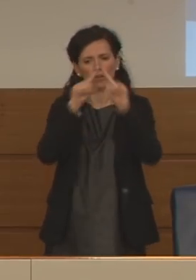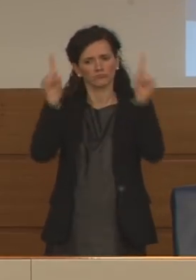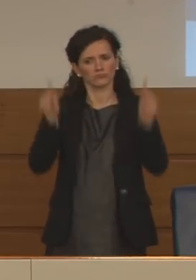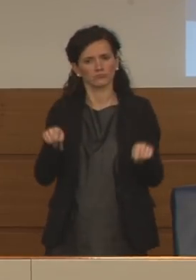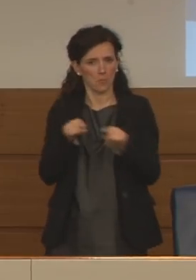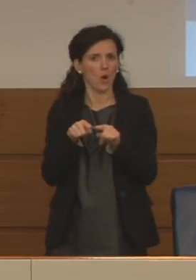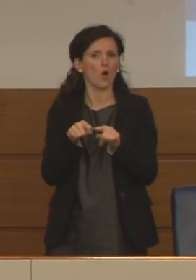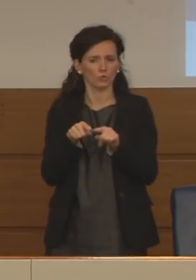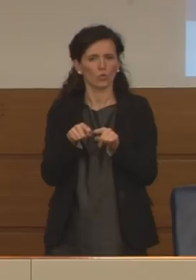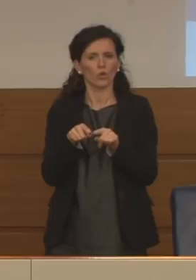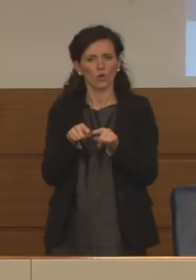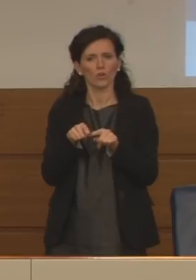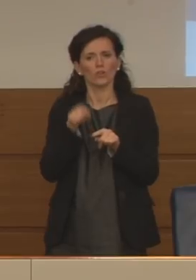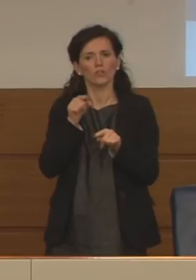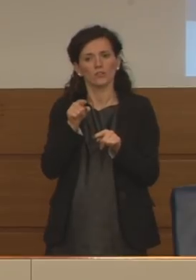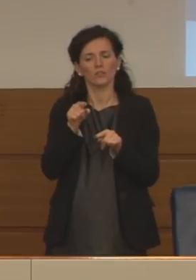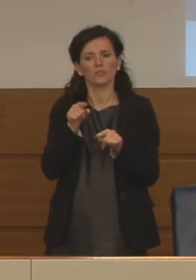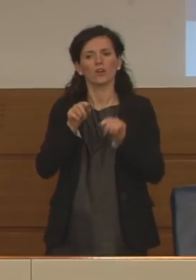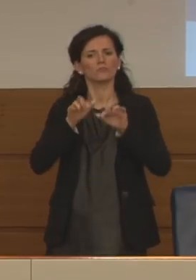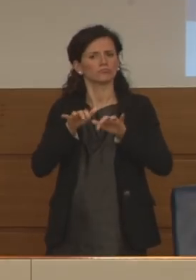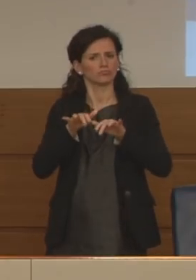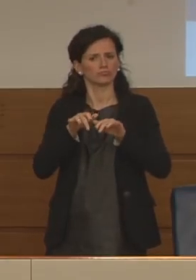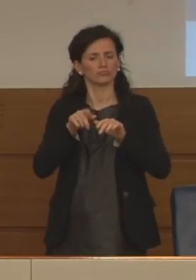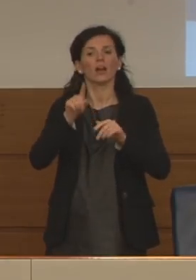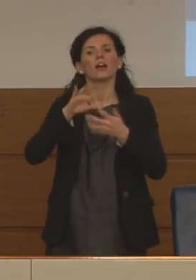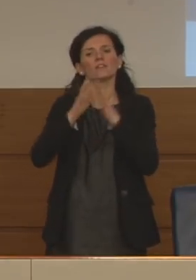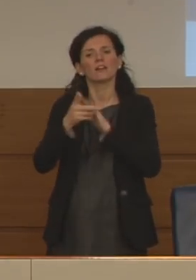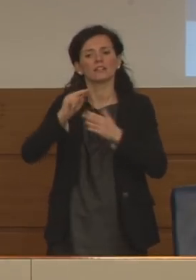modulo nel quale noi andremo a registrare le disponibilità.